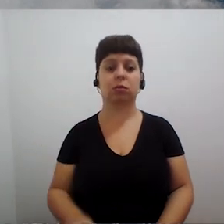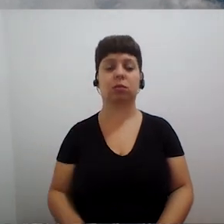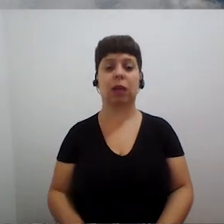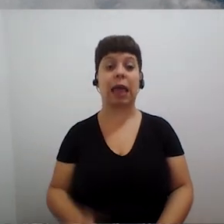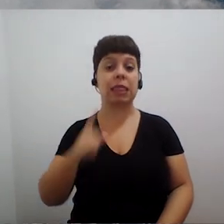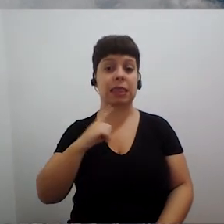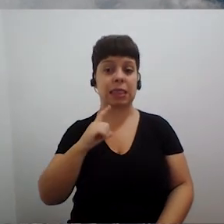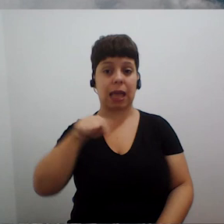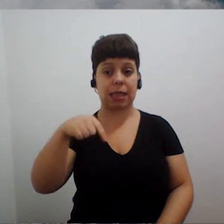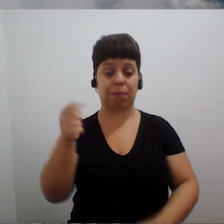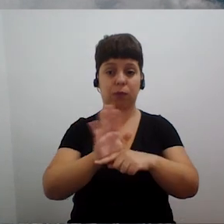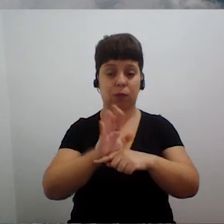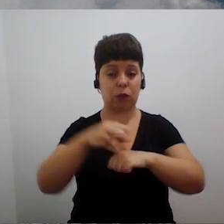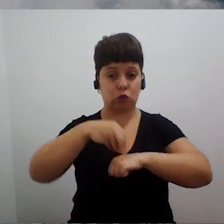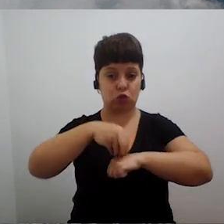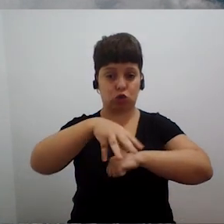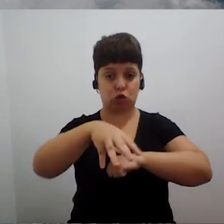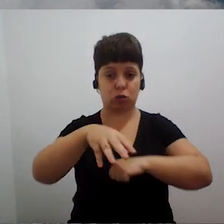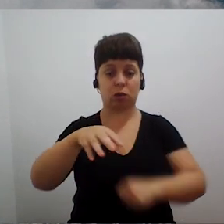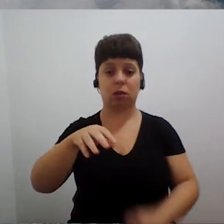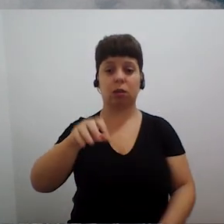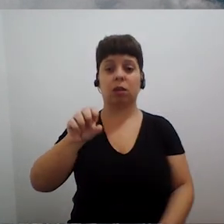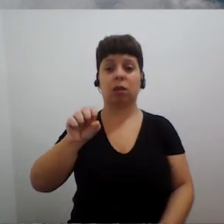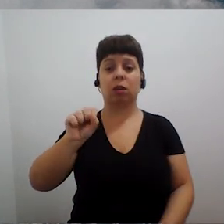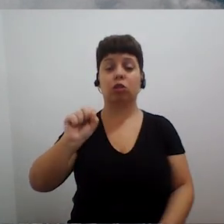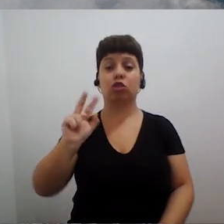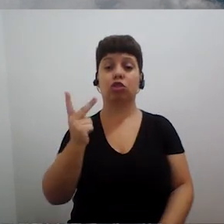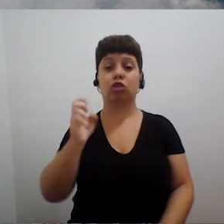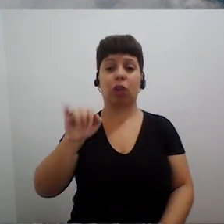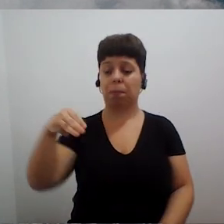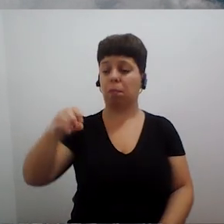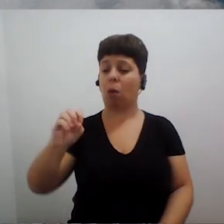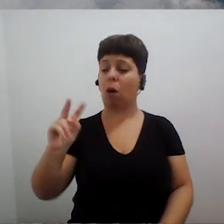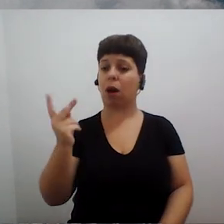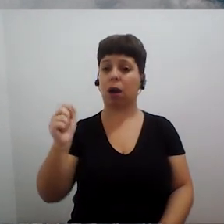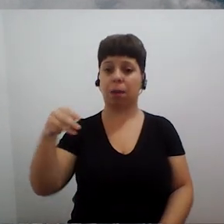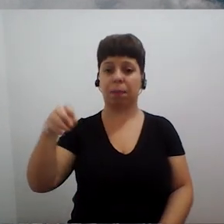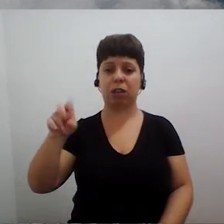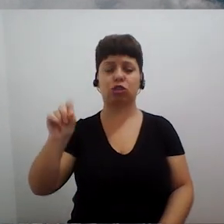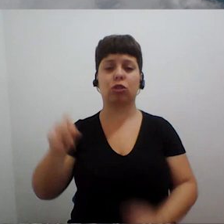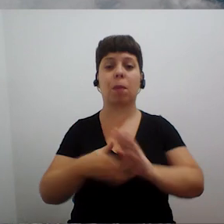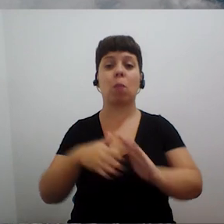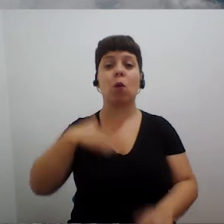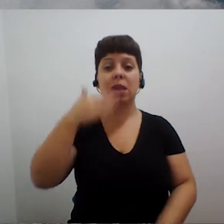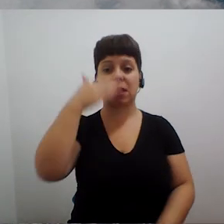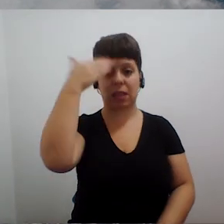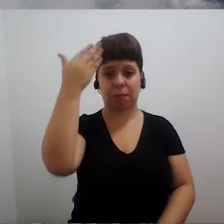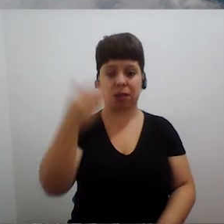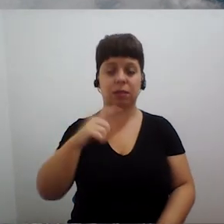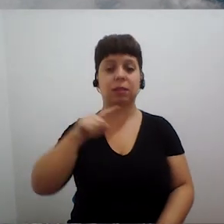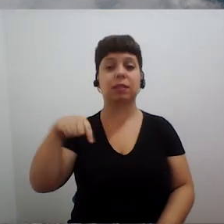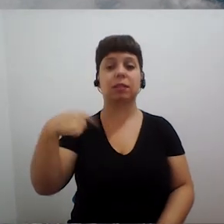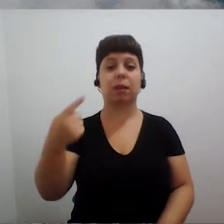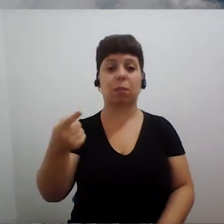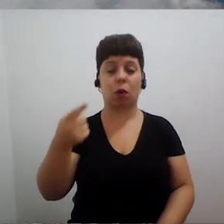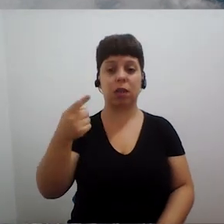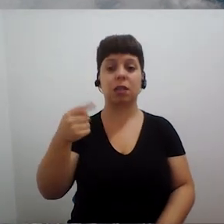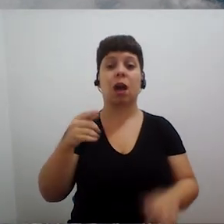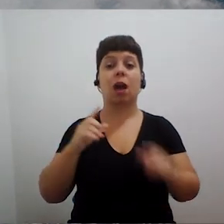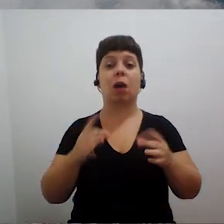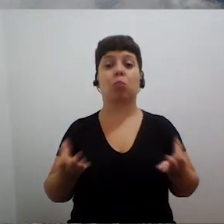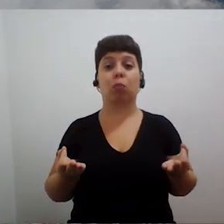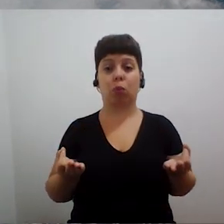uma mensagem do "Sheik Mohamed al bucay falando do Islamismo, o Reverendo jet ski" do budismo